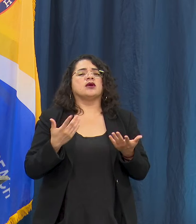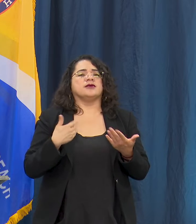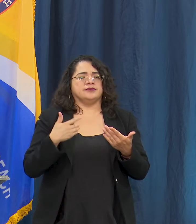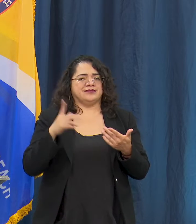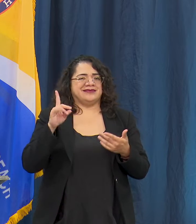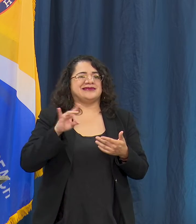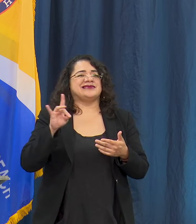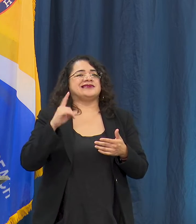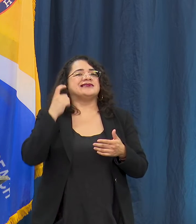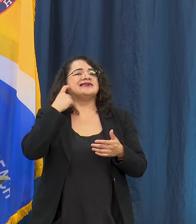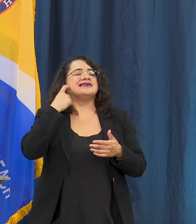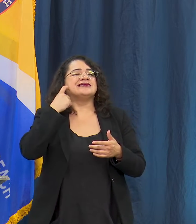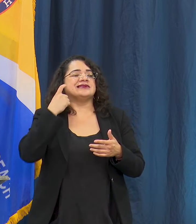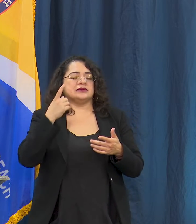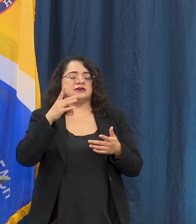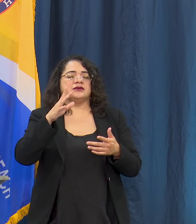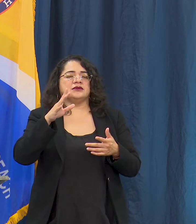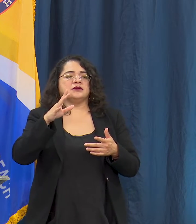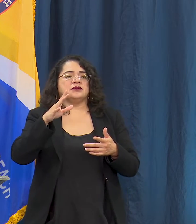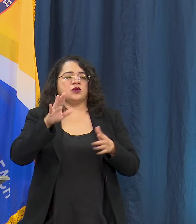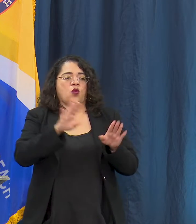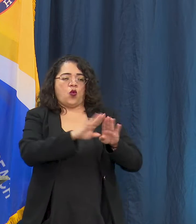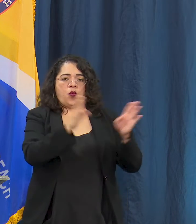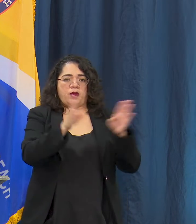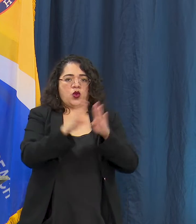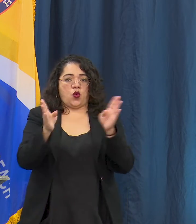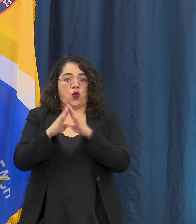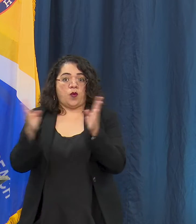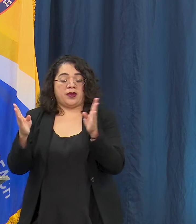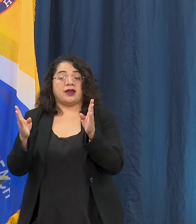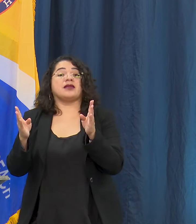Ito's que rehab remo soy pero Iona's pruebas Modena's que queremos